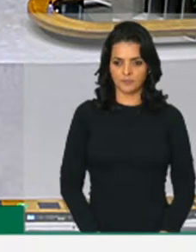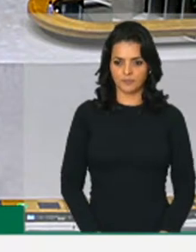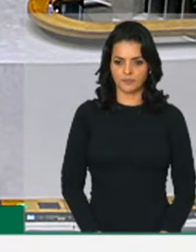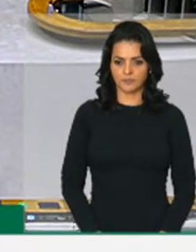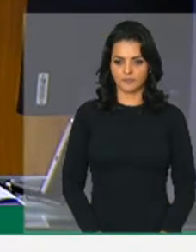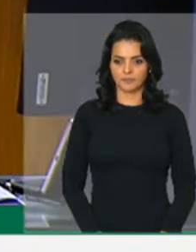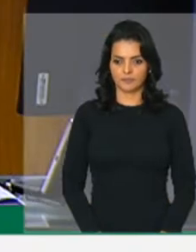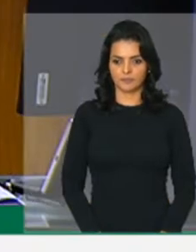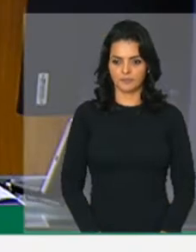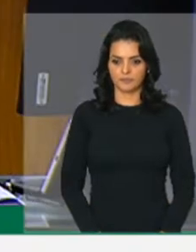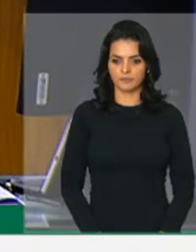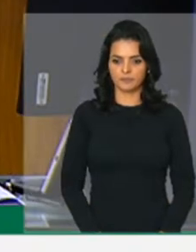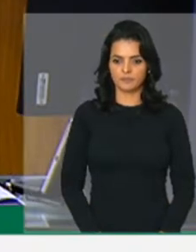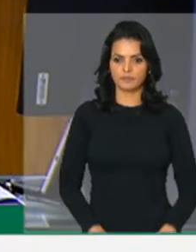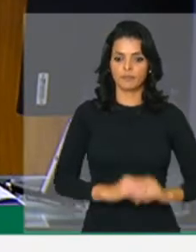AQUELES QUE FOREM PELA APROVAÇÃO PERMANEÇAM COMO